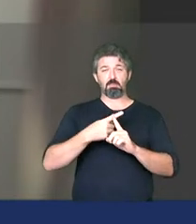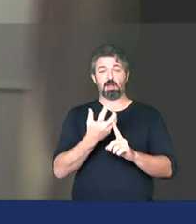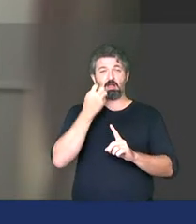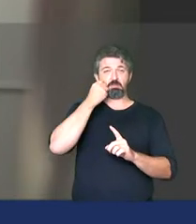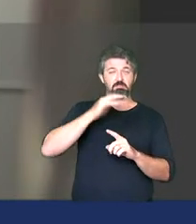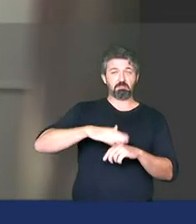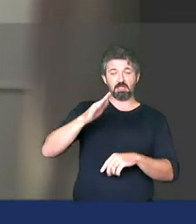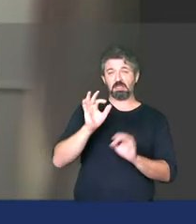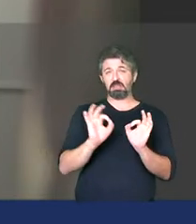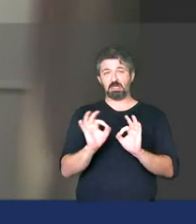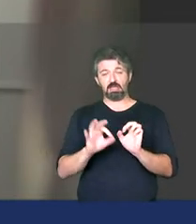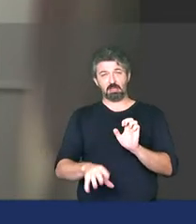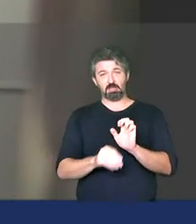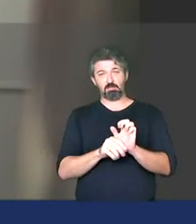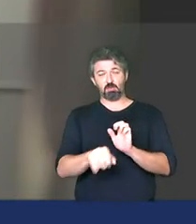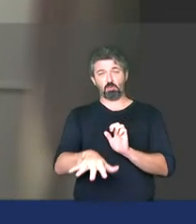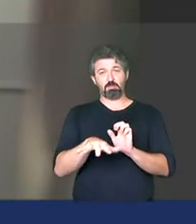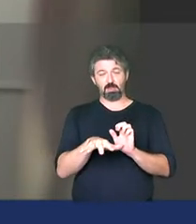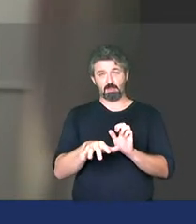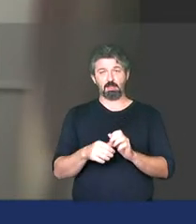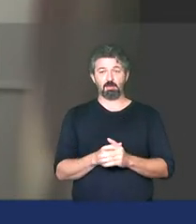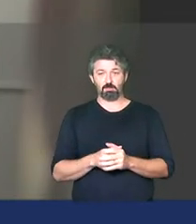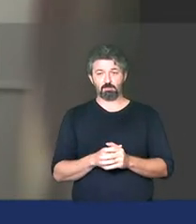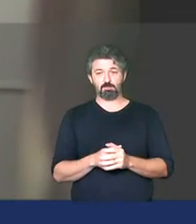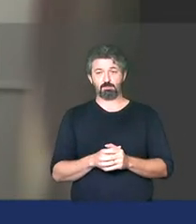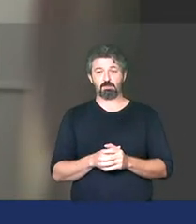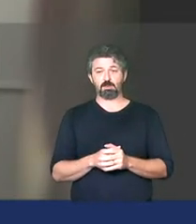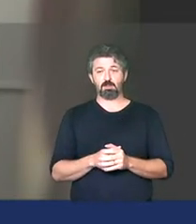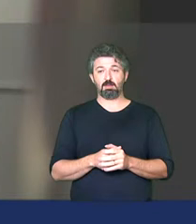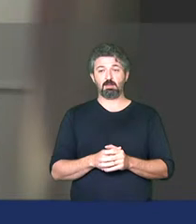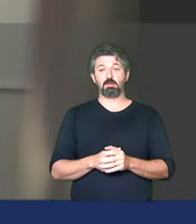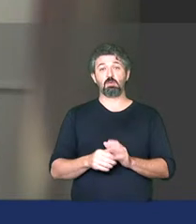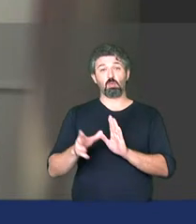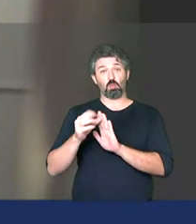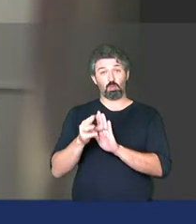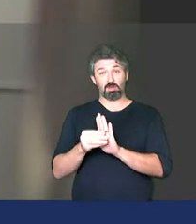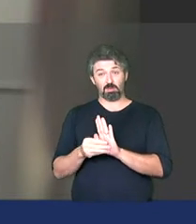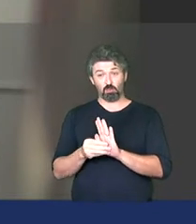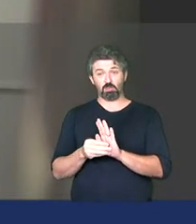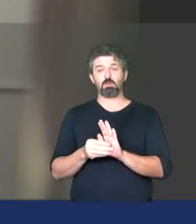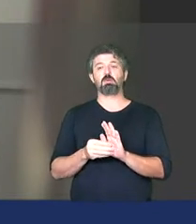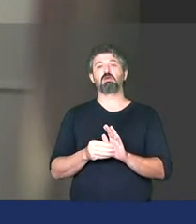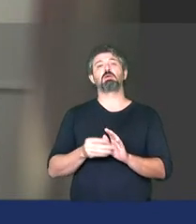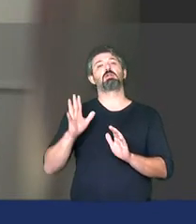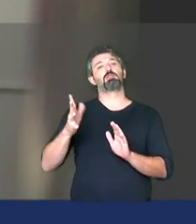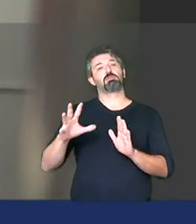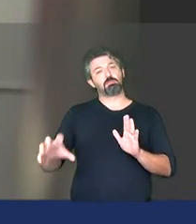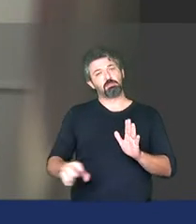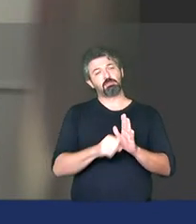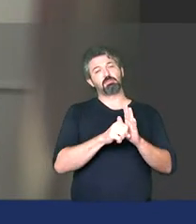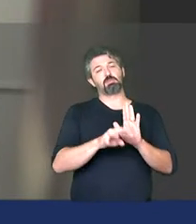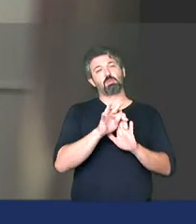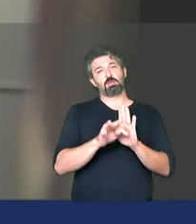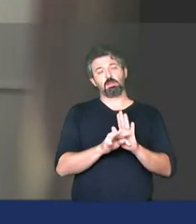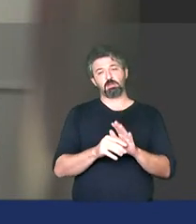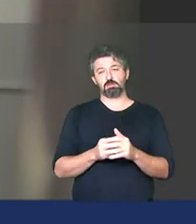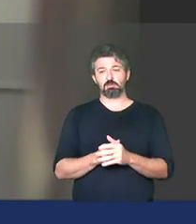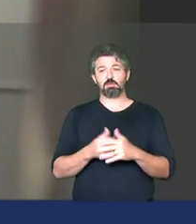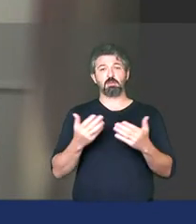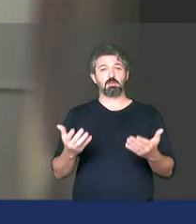NO ÂMBITO DE COMISSÃO DE FINANÇAS E TRIBUTAÇÃO, RECEITAS E DESPESAS PÚBLICAS DE TODAS EMENDAS DE PLENÁRIO REFERIDAS NO MÉRITO, AS EMENDAS JÁ FORAM CONTEMPLADAS